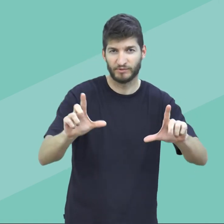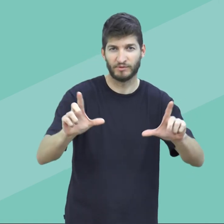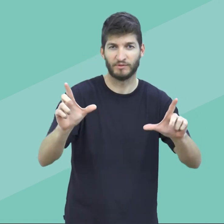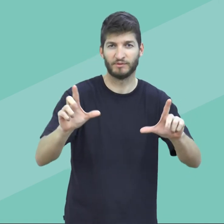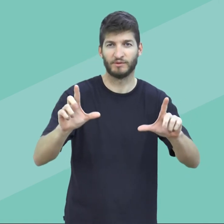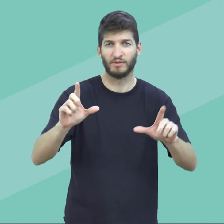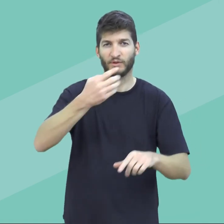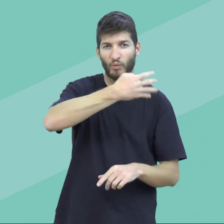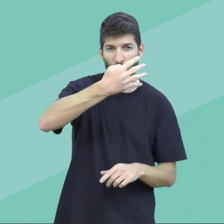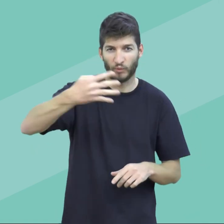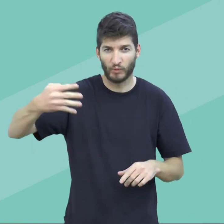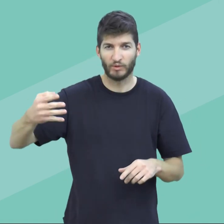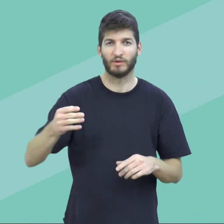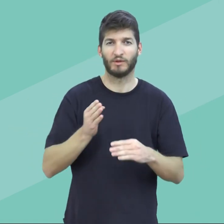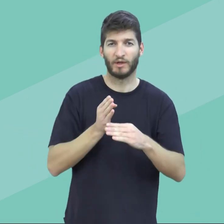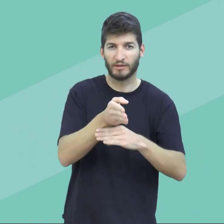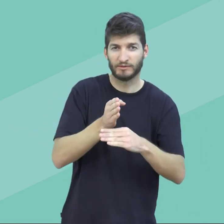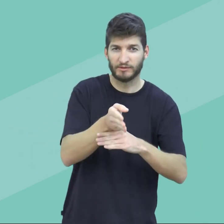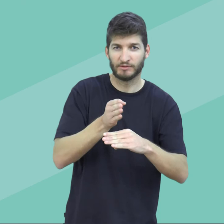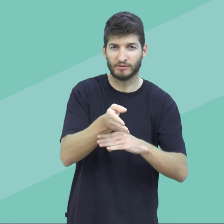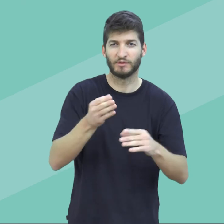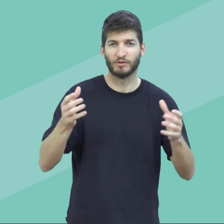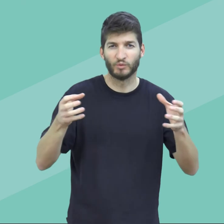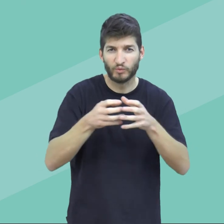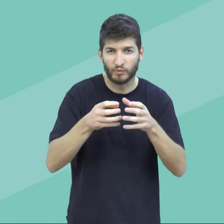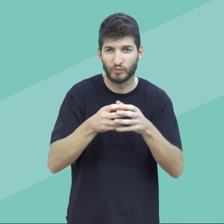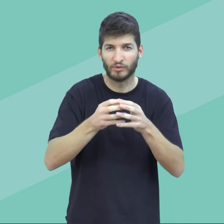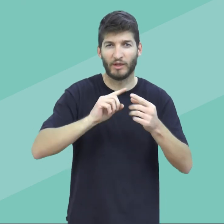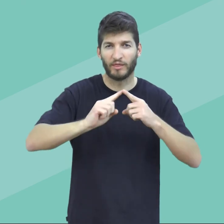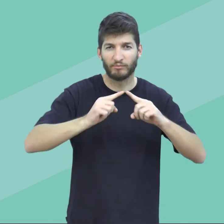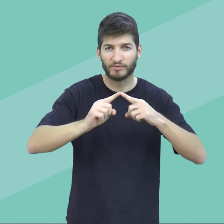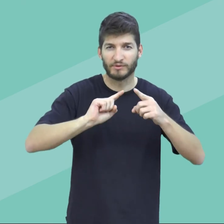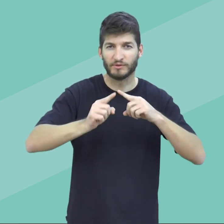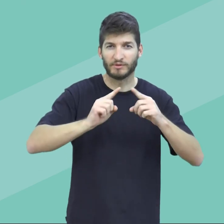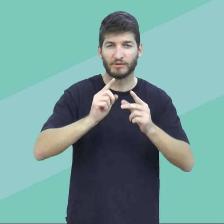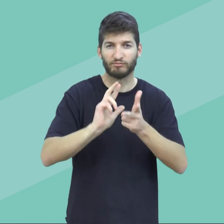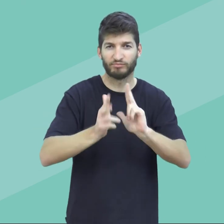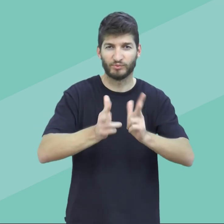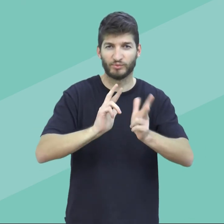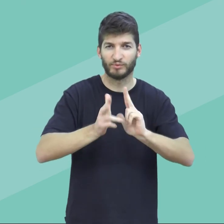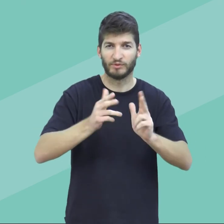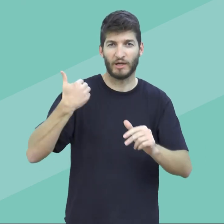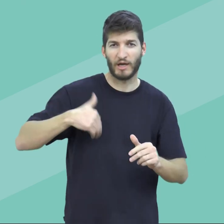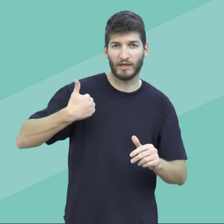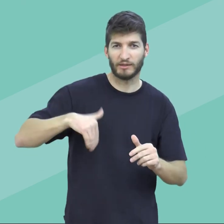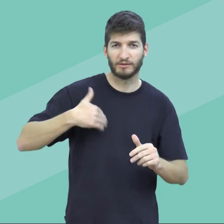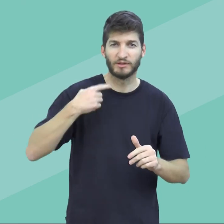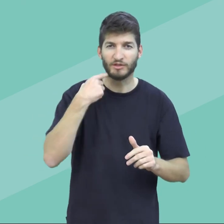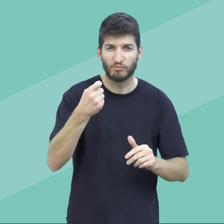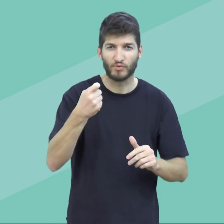y accesibilizada por el equipo de interpretes de Lengua de Señas Argentinas- Español a